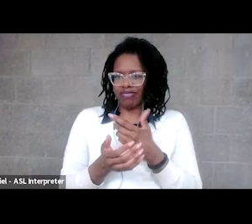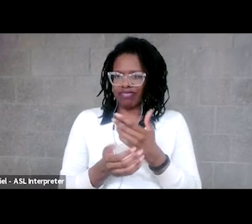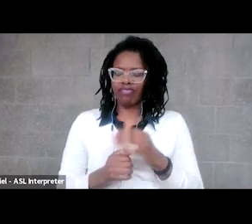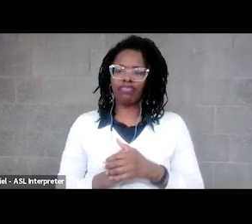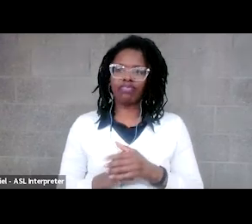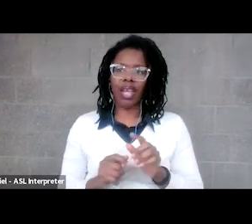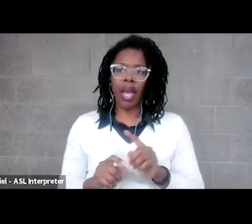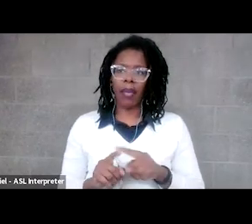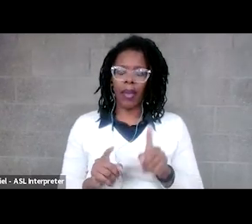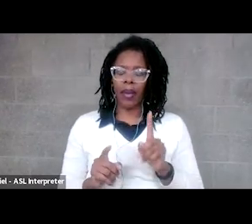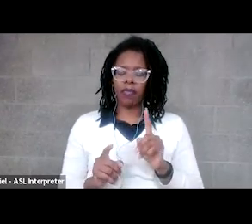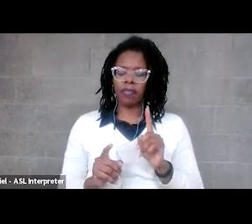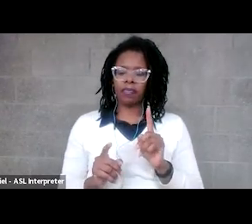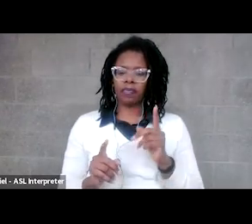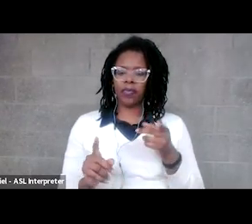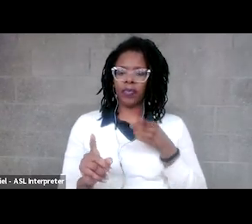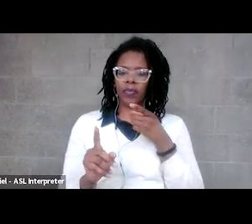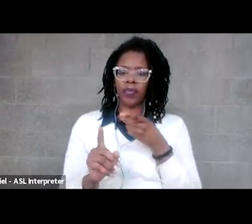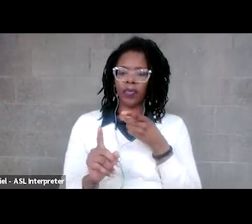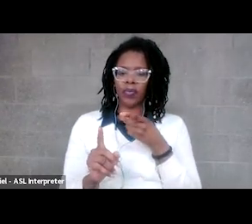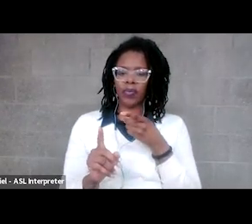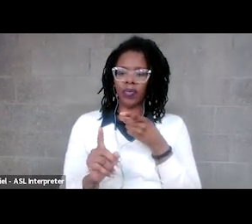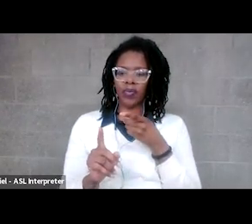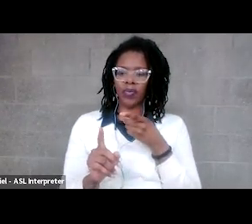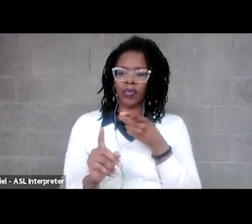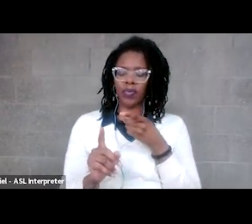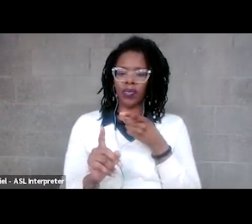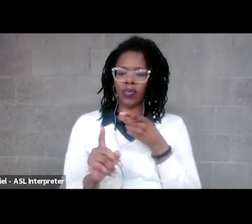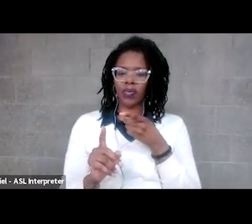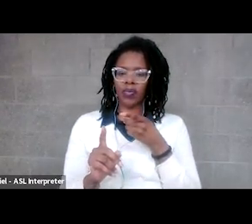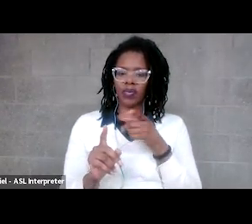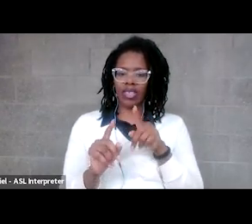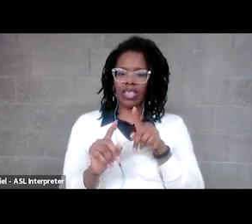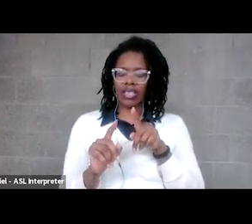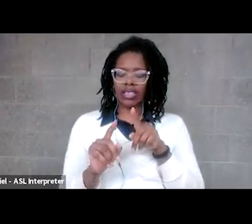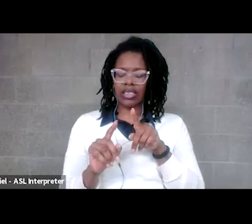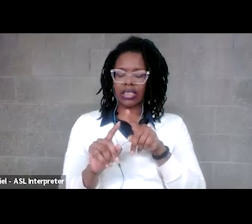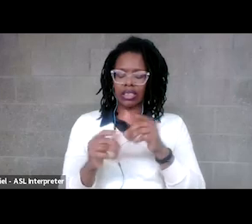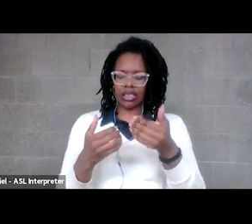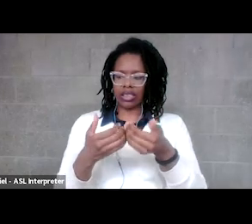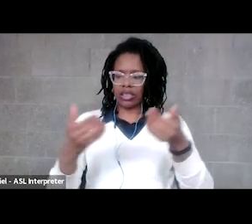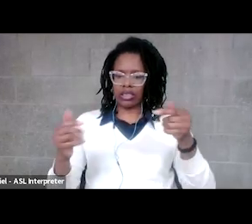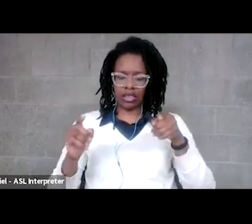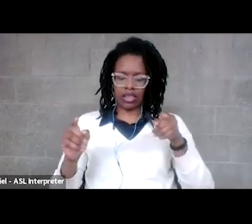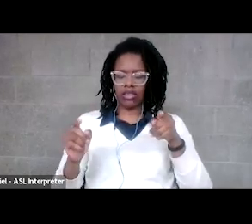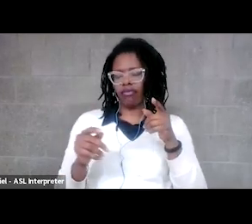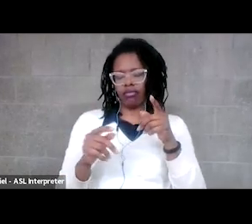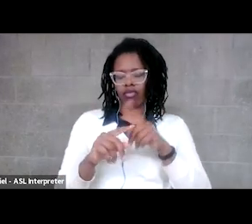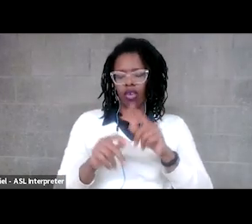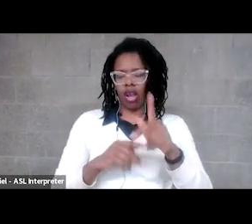Pero lo que hace es ayudar a distinguir entre los diferentes tipos de cuentas y los diferentes servicios disponibles